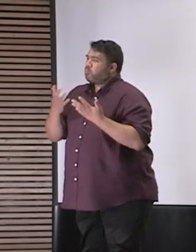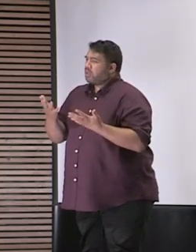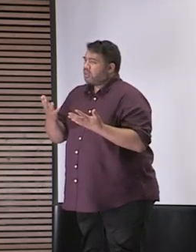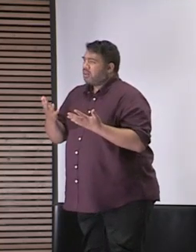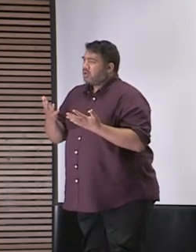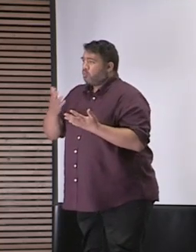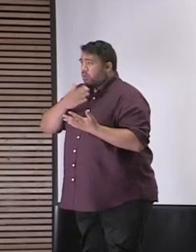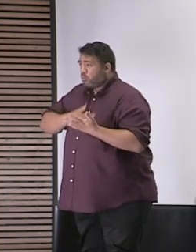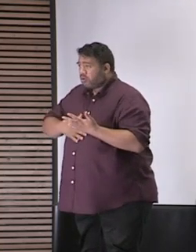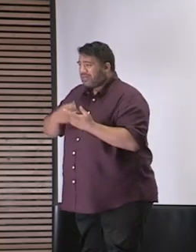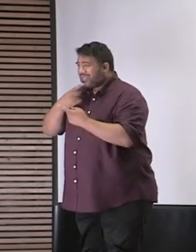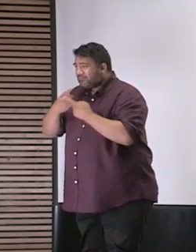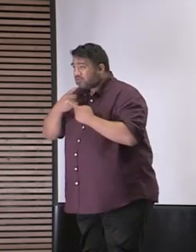ciudad relativamente pequeña,